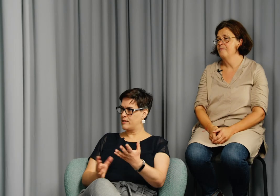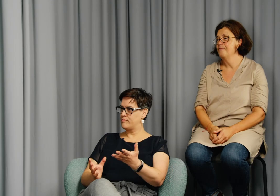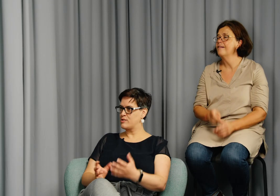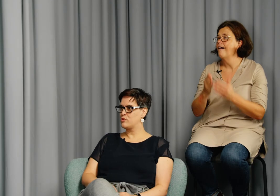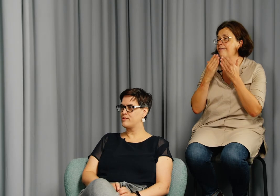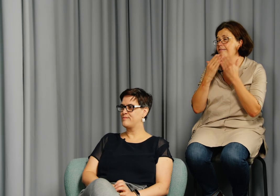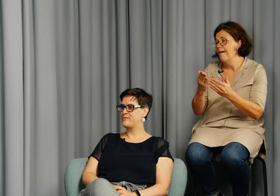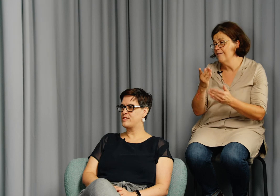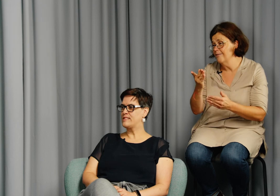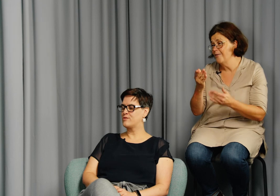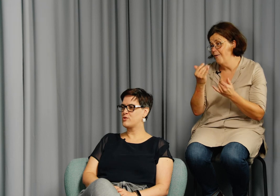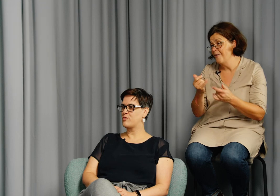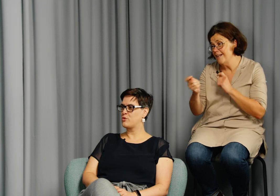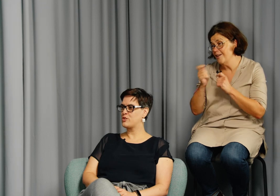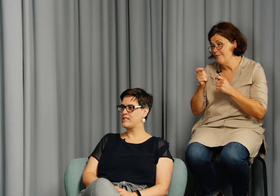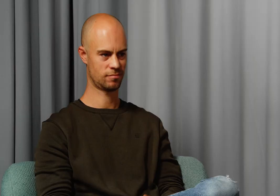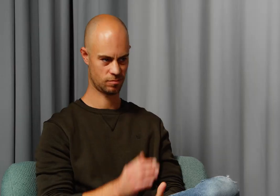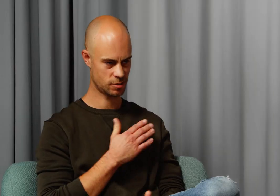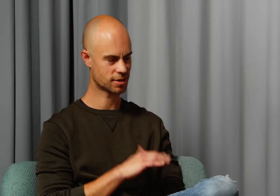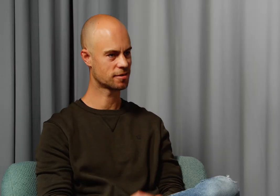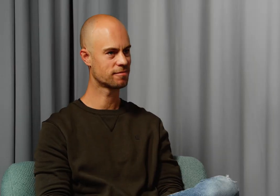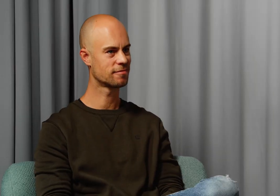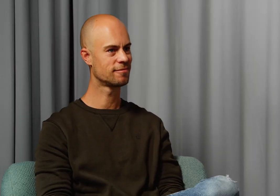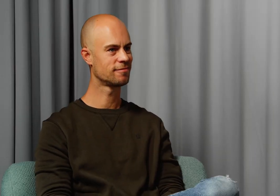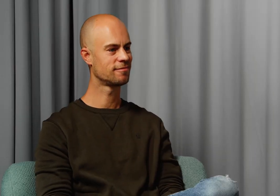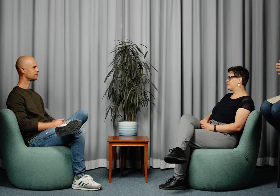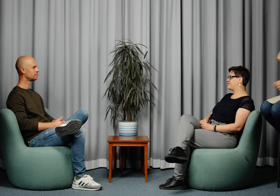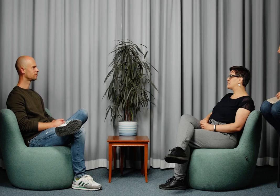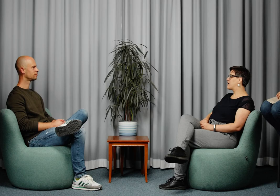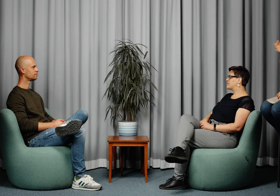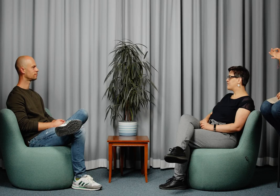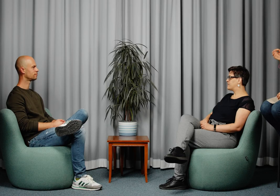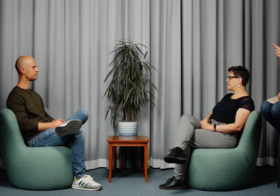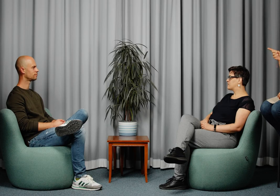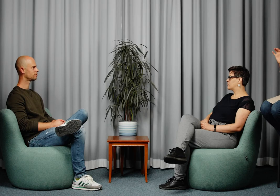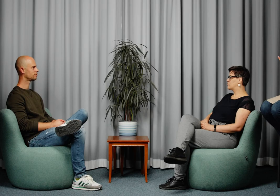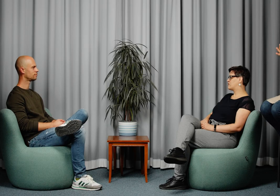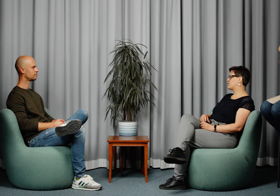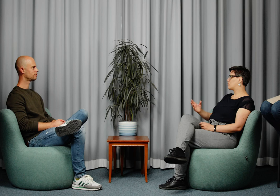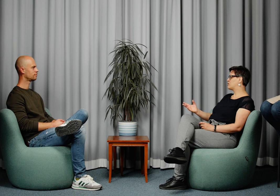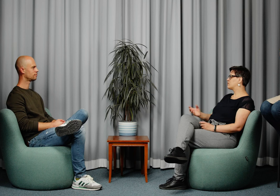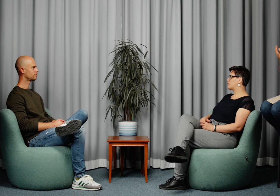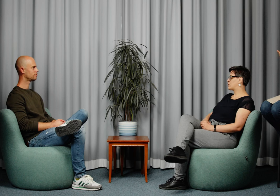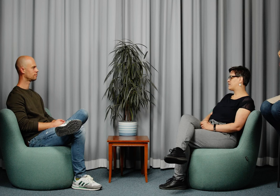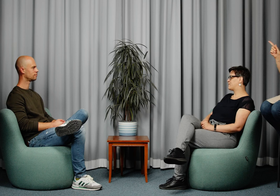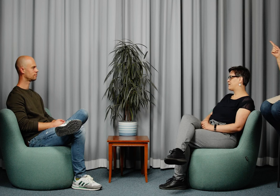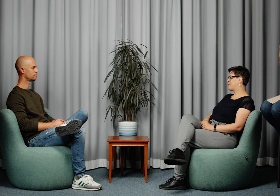Danke, dass du für das Interview zur Verfügung stehst. Gerne. Was macht Equalizent und dass du dich auch kurz vorstellst, bitte.